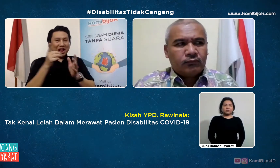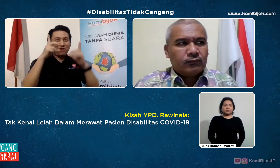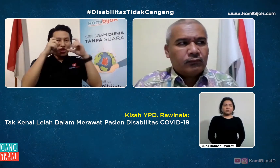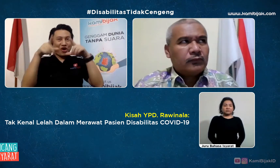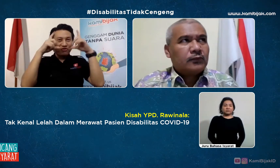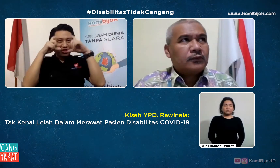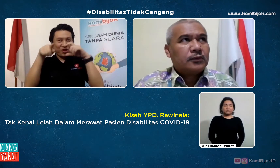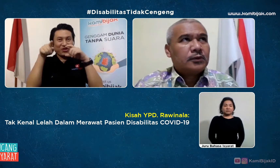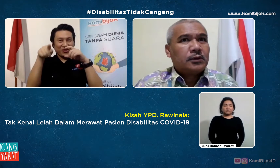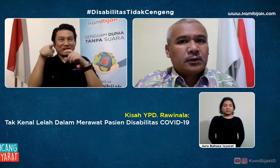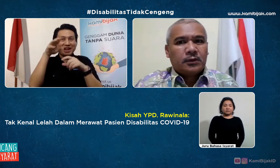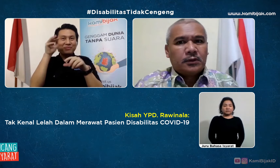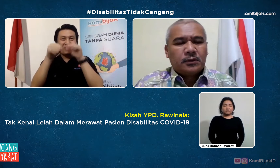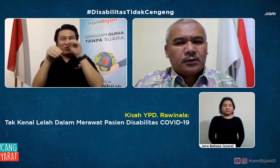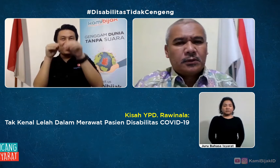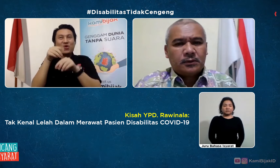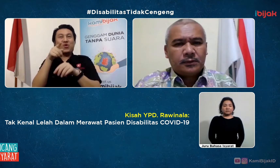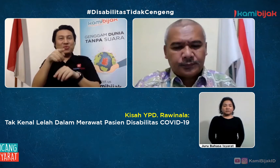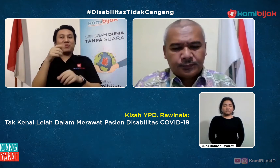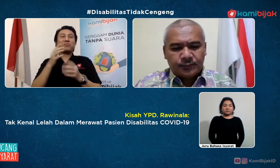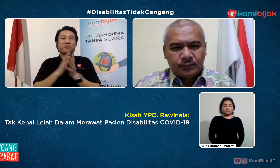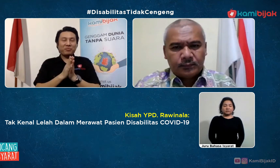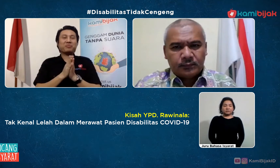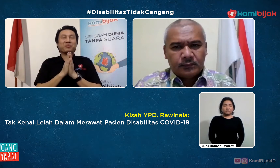Itu tadi ada foto-fotonya